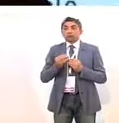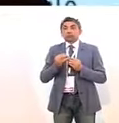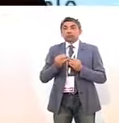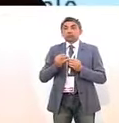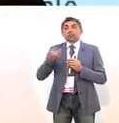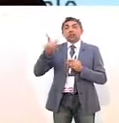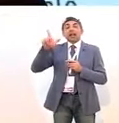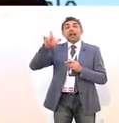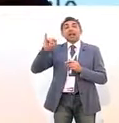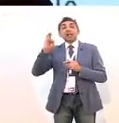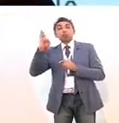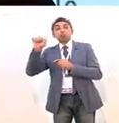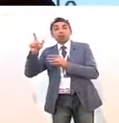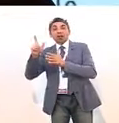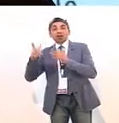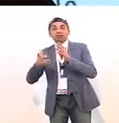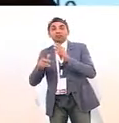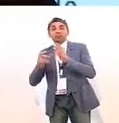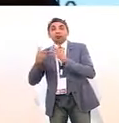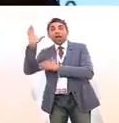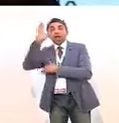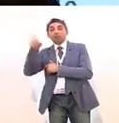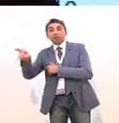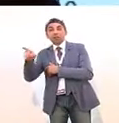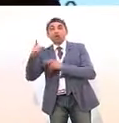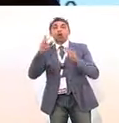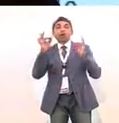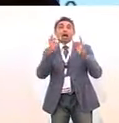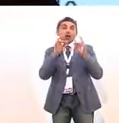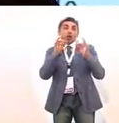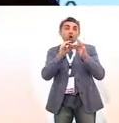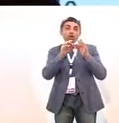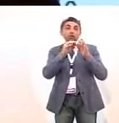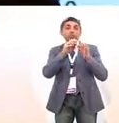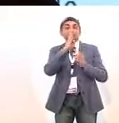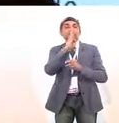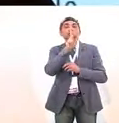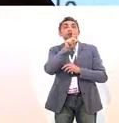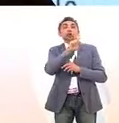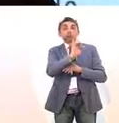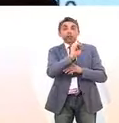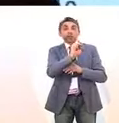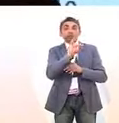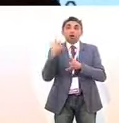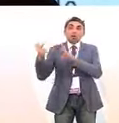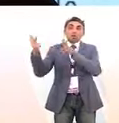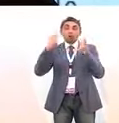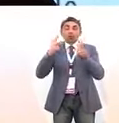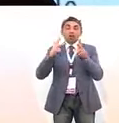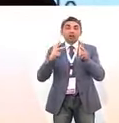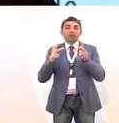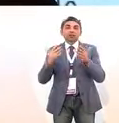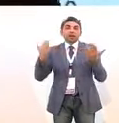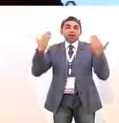Libia e dal fatto che Dublino portava in casa nostra tutte le responsabilità derivanti